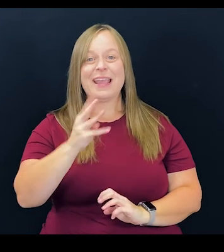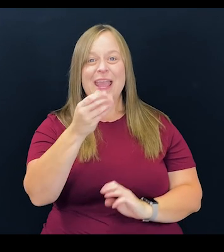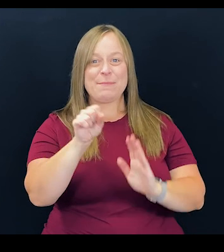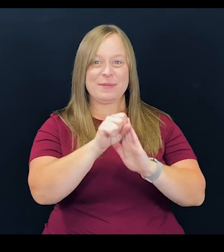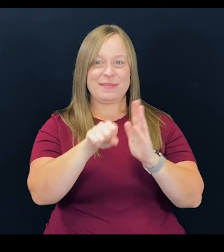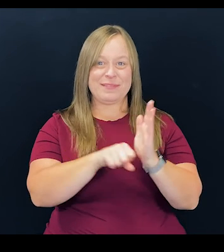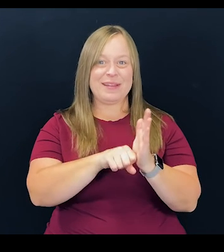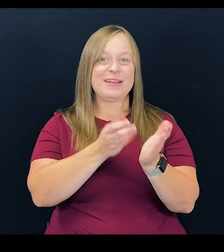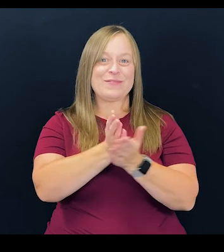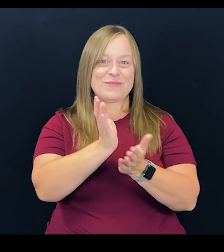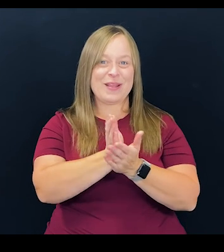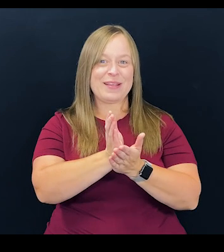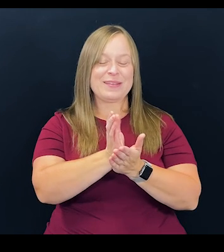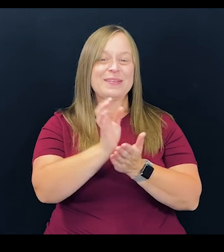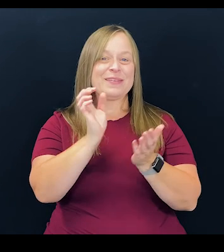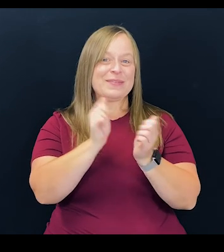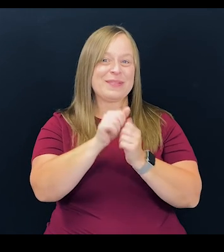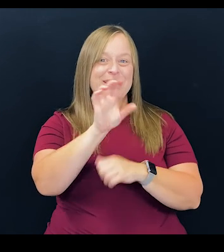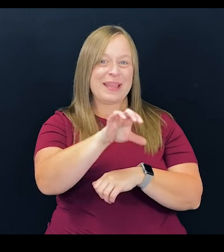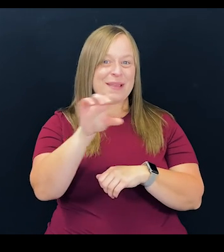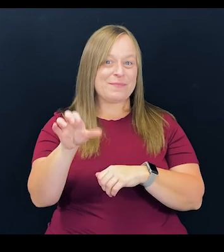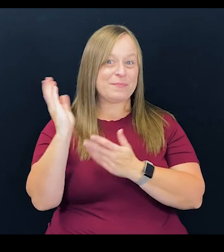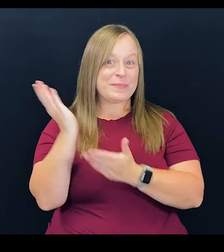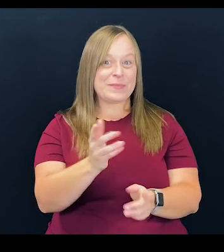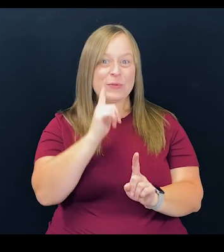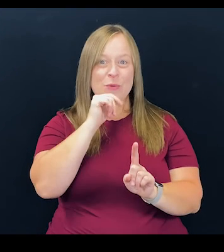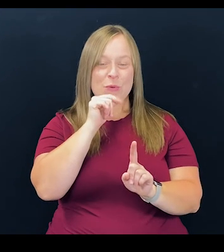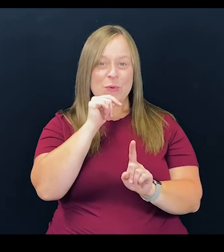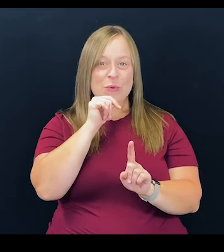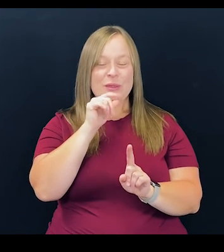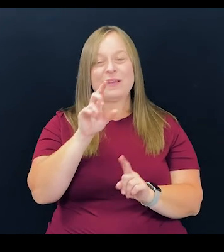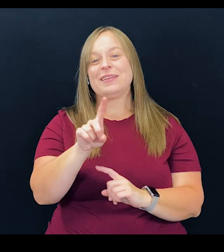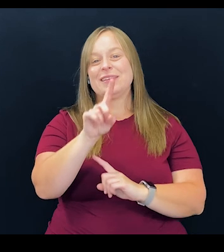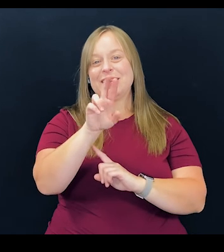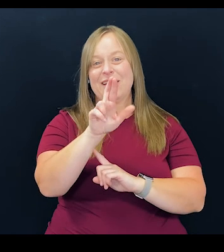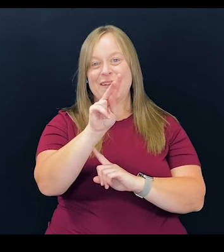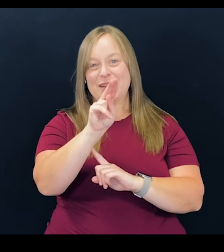Empire State of Rights: Con Subtítulos ha sido presentado por Disability Rights New York,